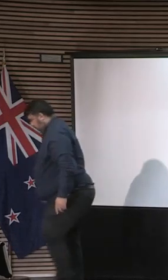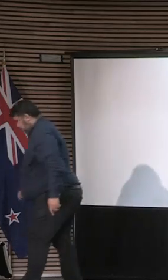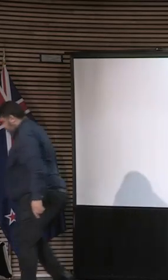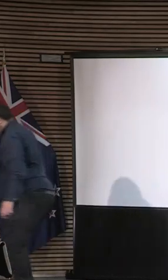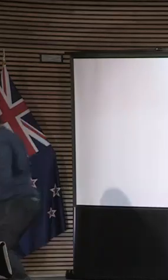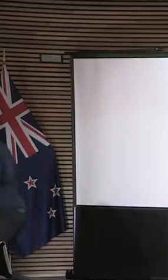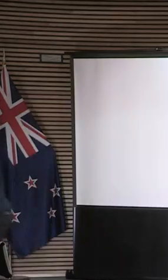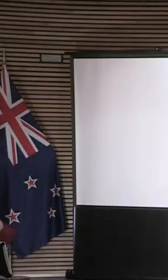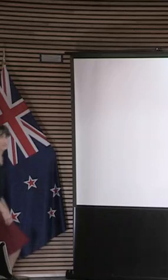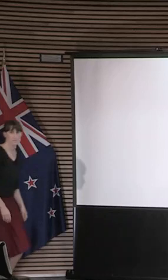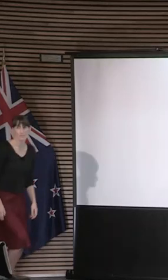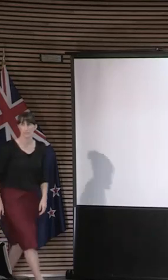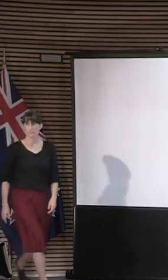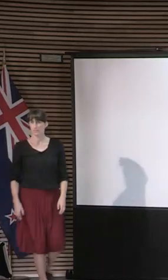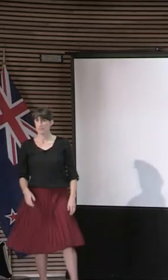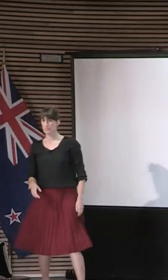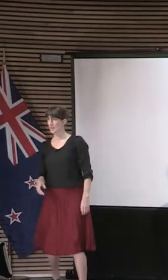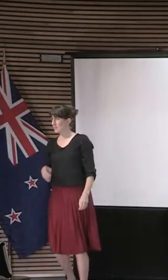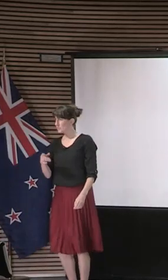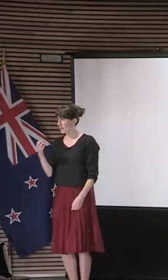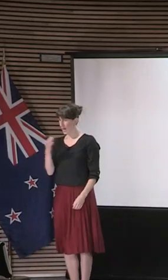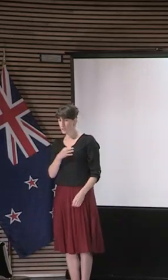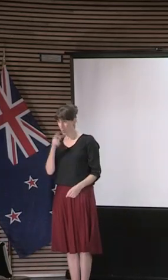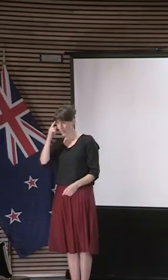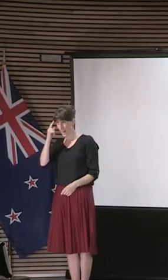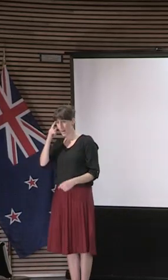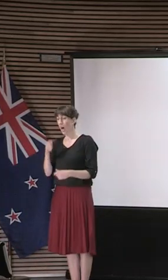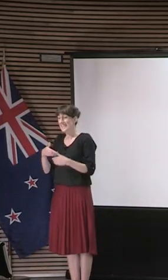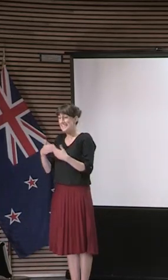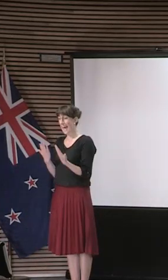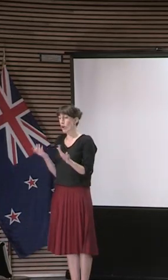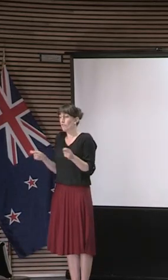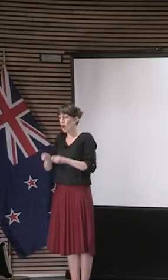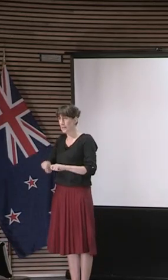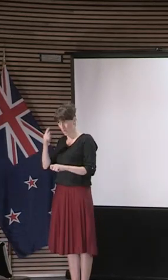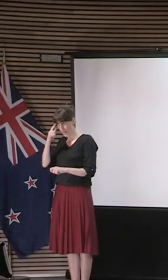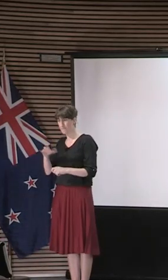te whakaohooho kia tupu, kaore au e raru mo tera. Engari na runga i nga korero i